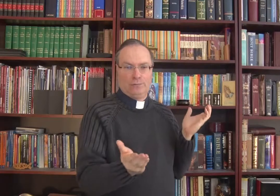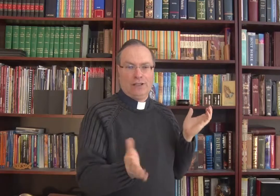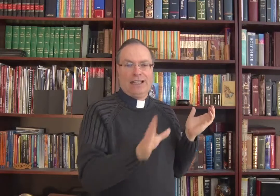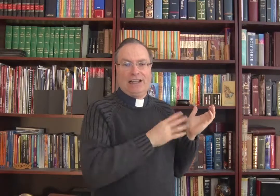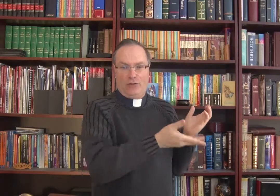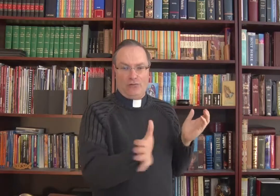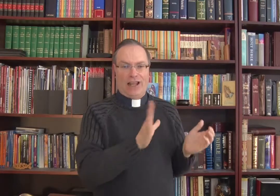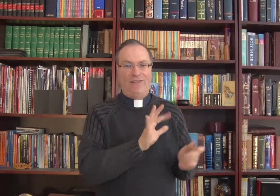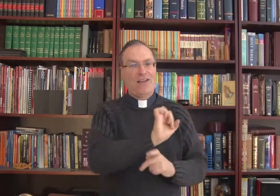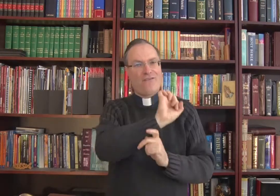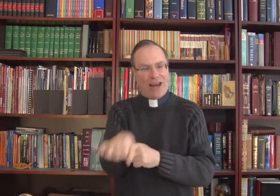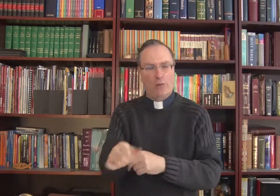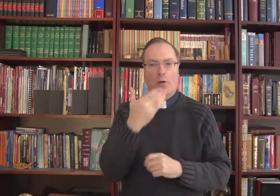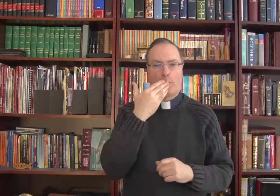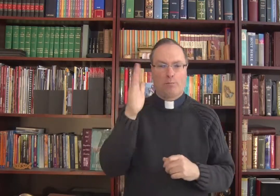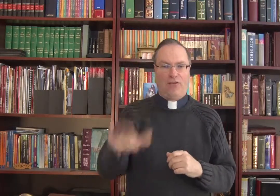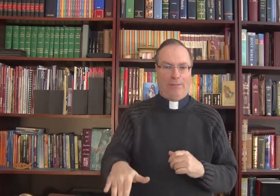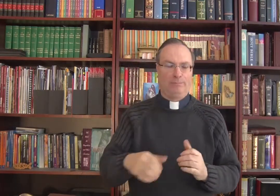et que vous avez vaincu le mauvais.»